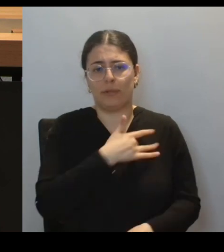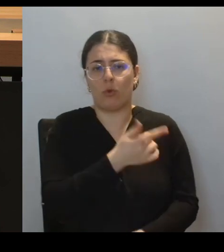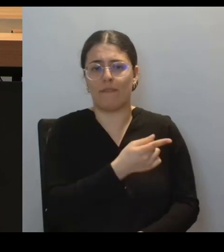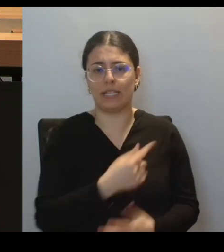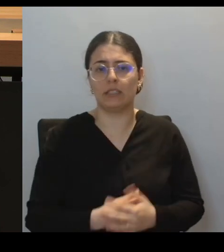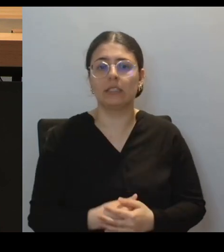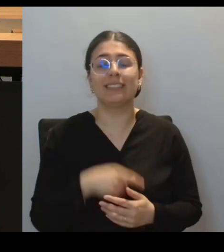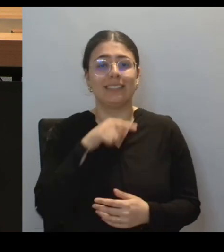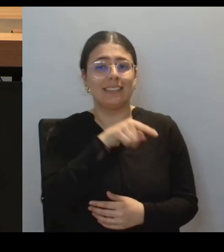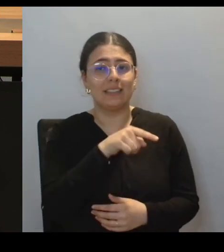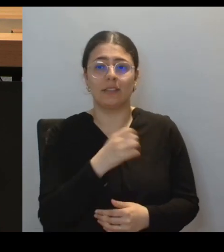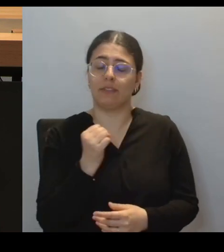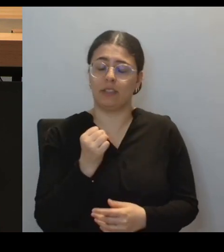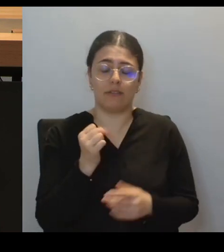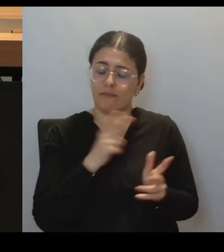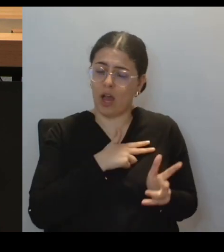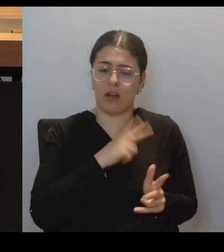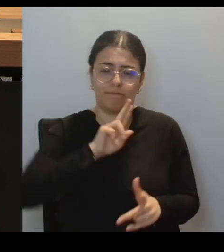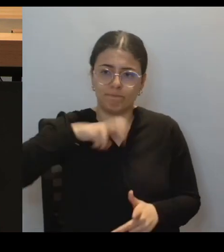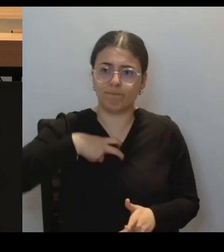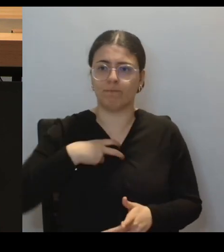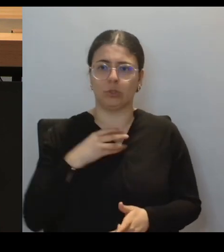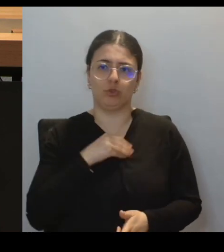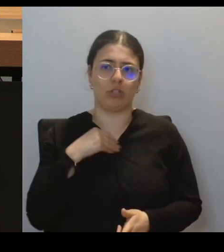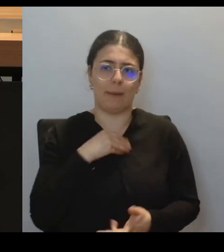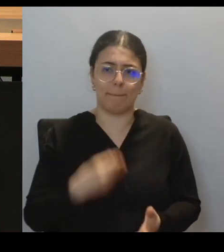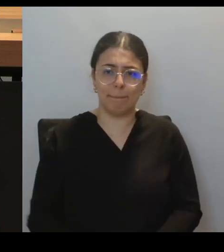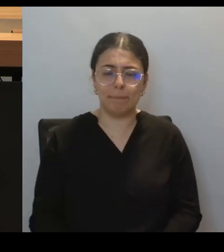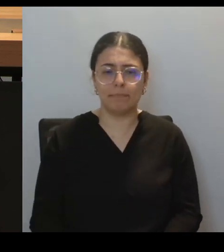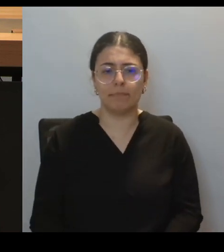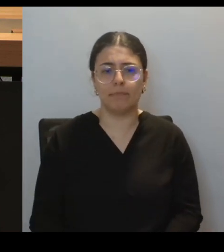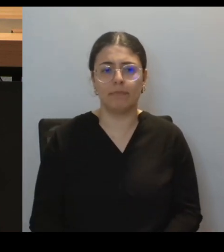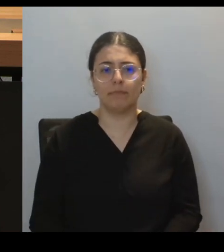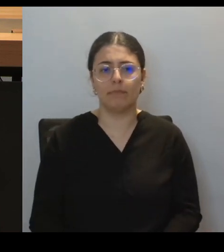Der im Antrag erwähnte DIW bericht von 2019.